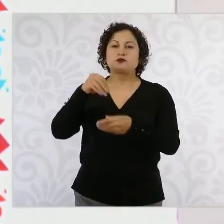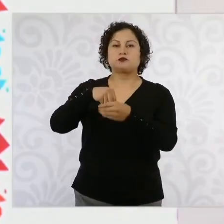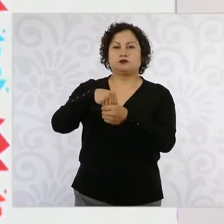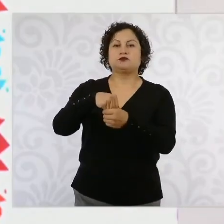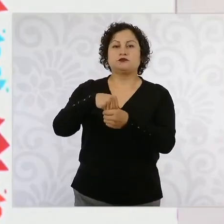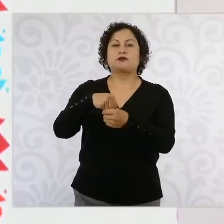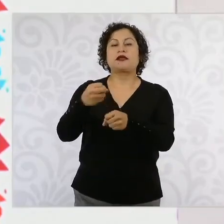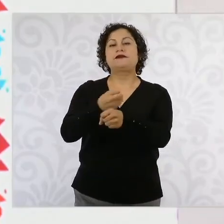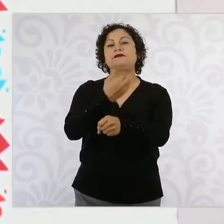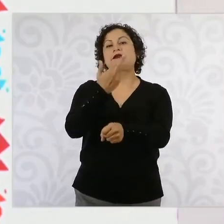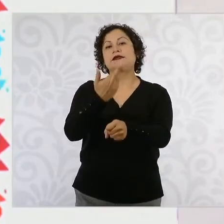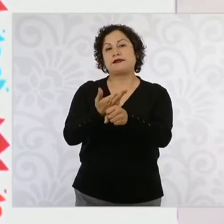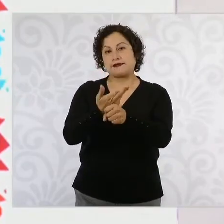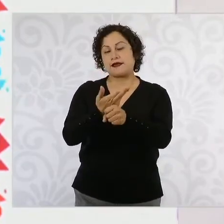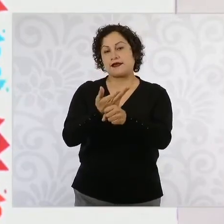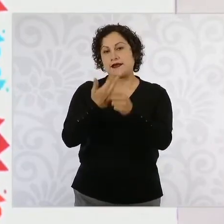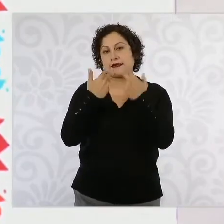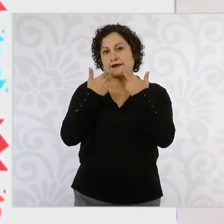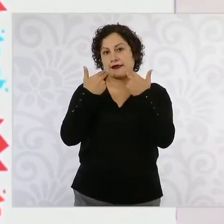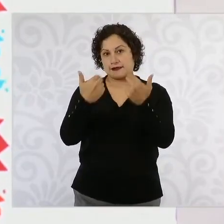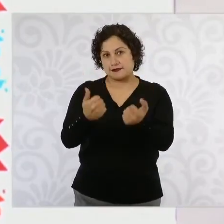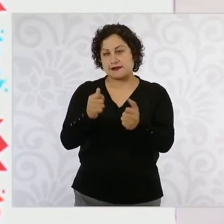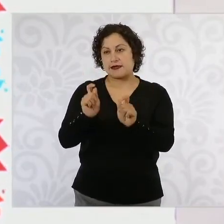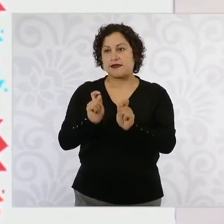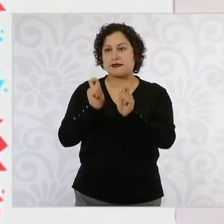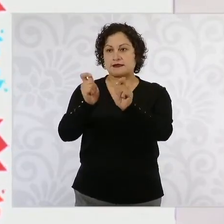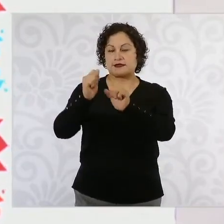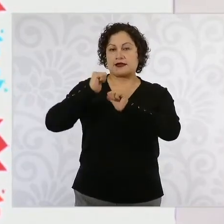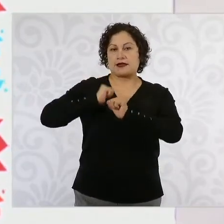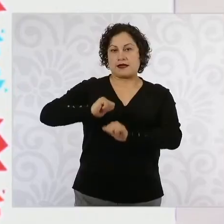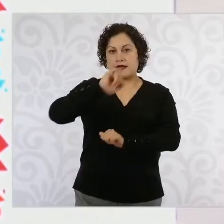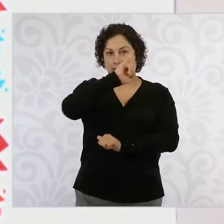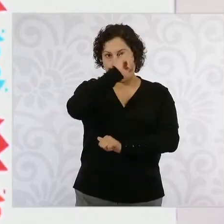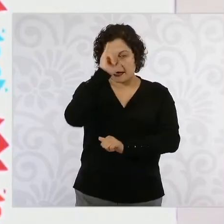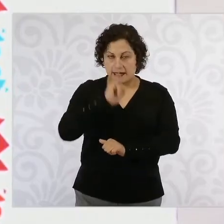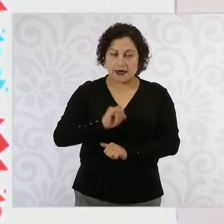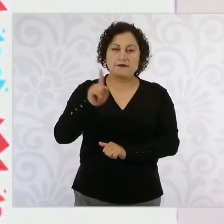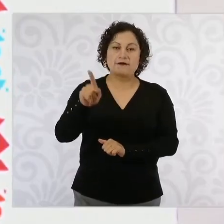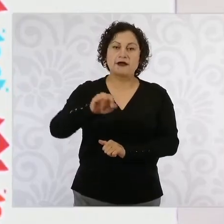pero nombré como responsable a Jesús Ramírez que es el coordinador de asesores se van a hacer una